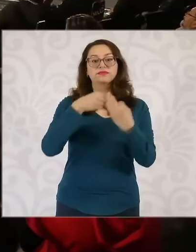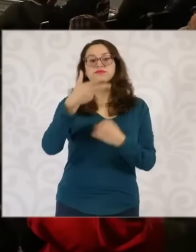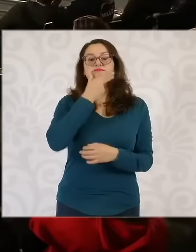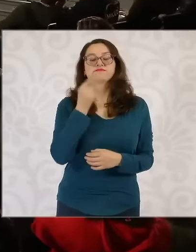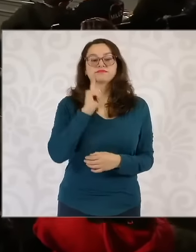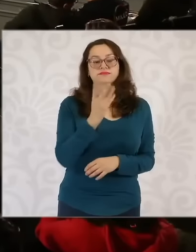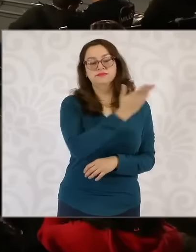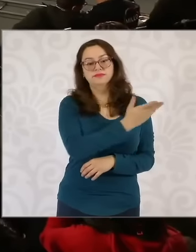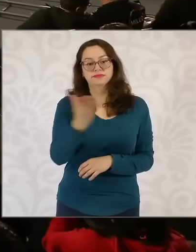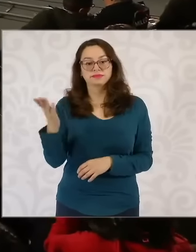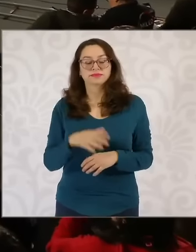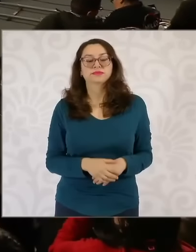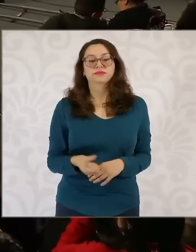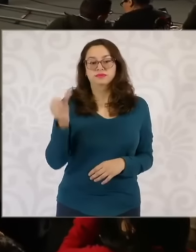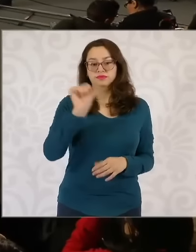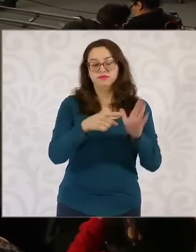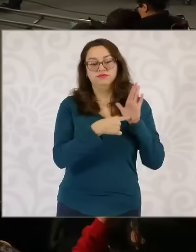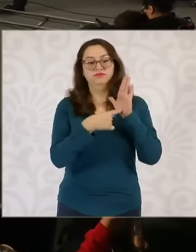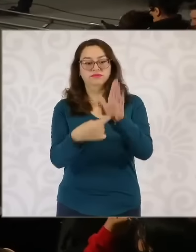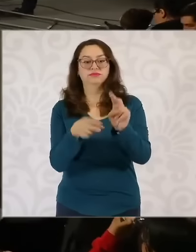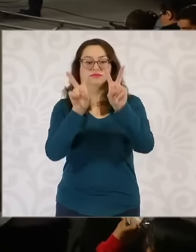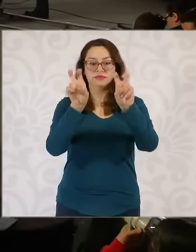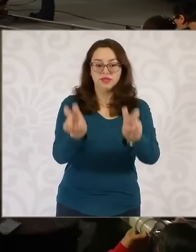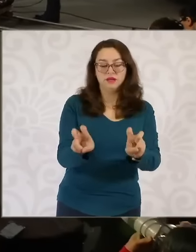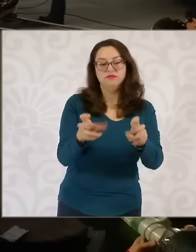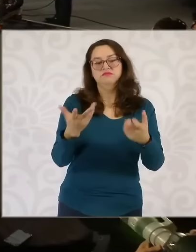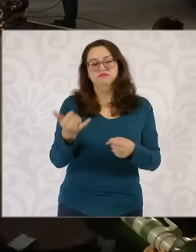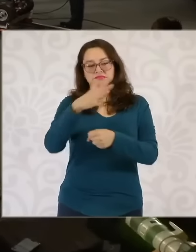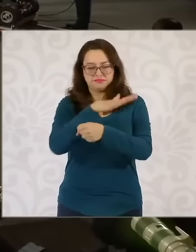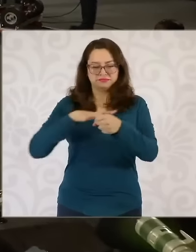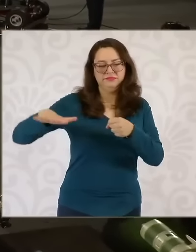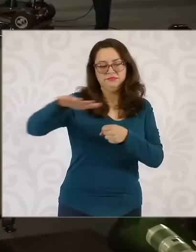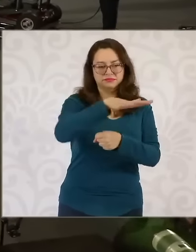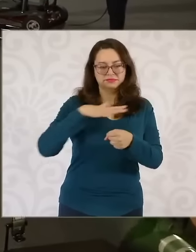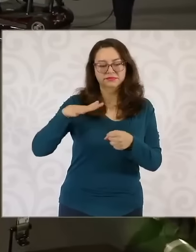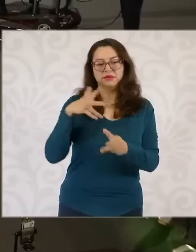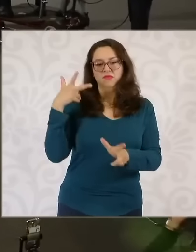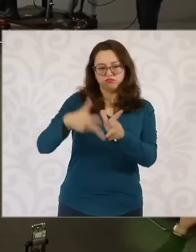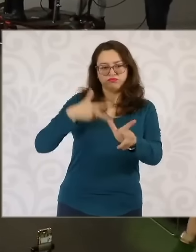avances del corredor interociánico que incluye la construcción de y la el mantenimiento de las vías